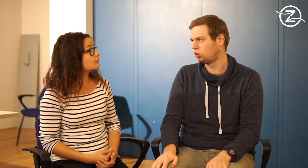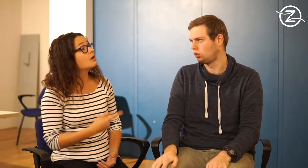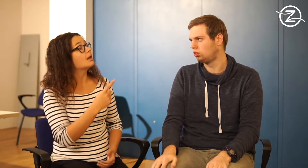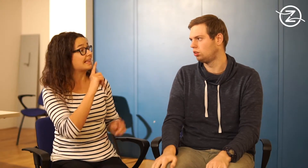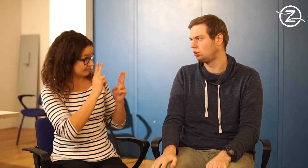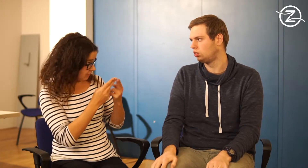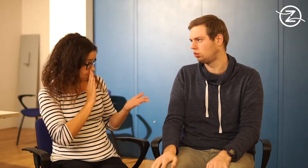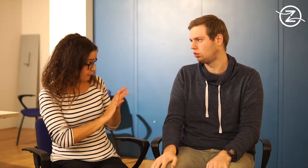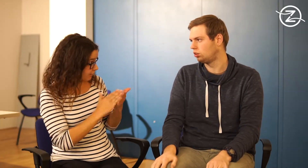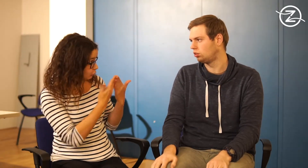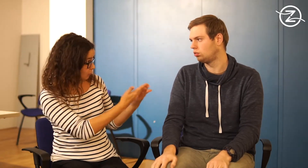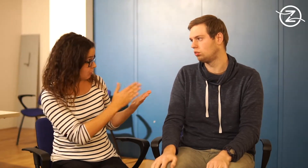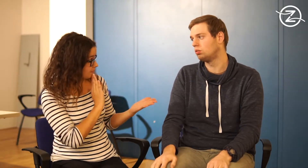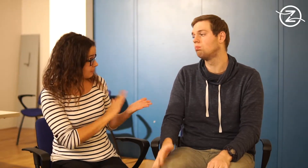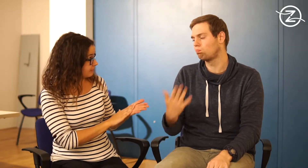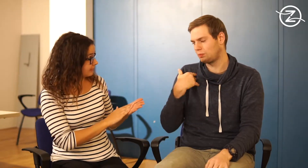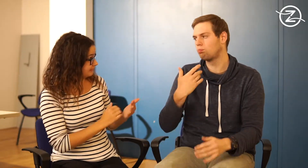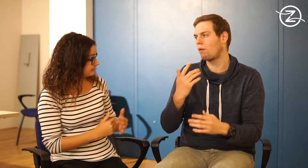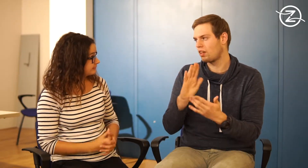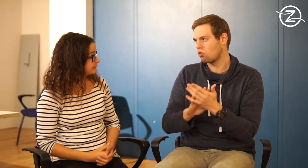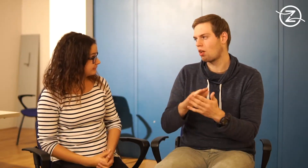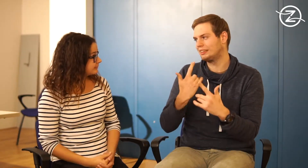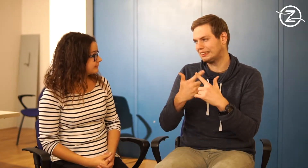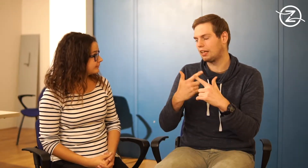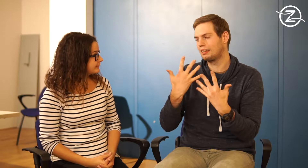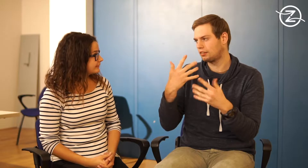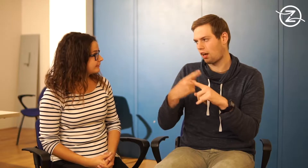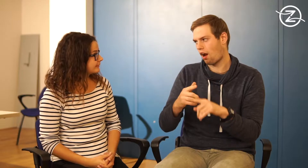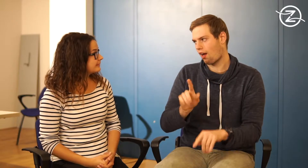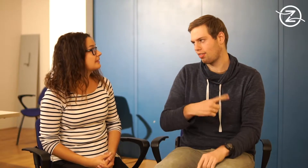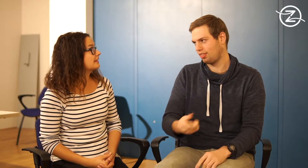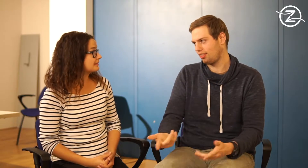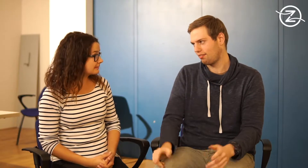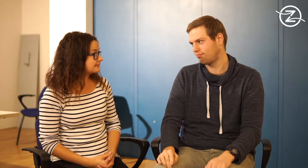A povedlo se ti s pomocí poradce práci najít? Ano, již několikrát jsem se na ně obrátil o pomoc.